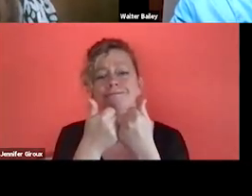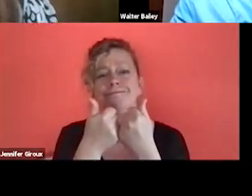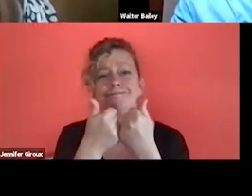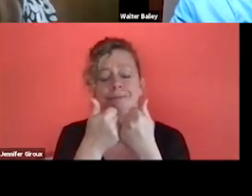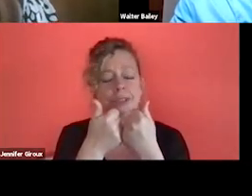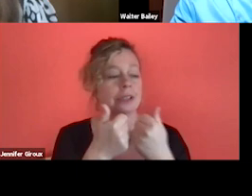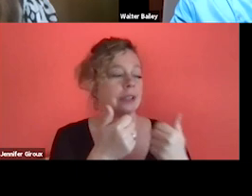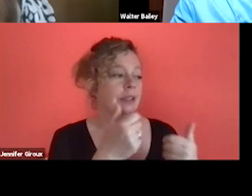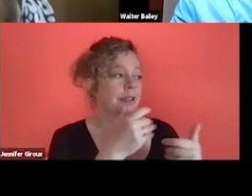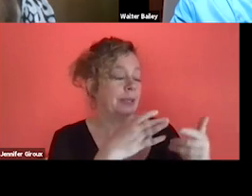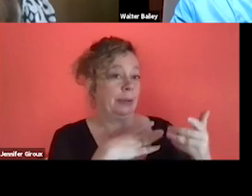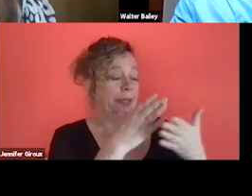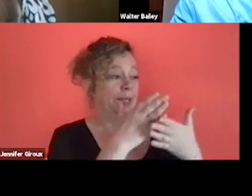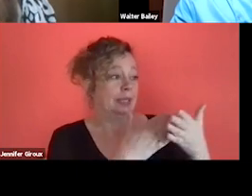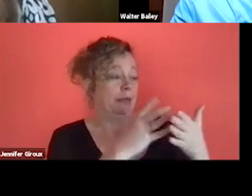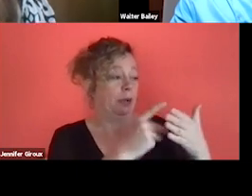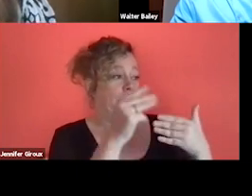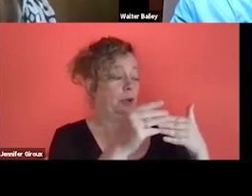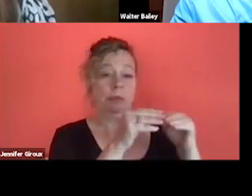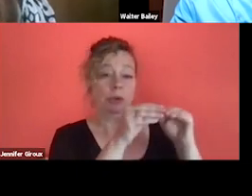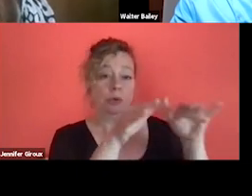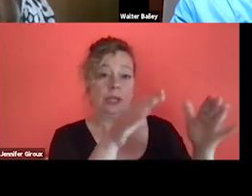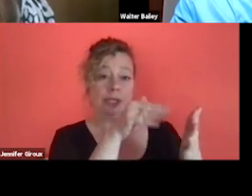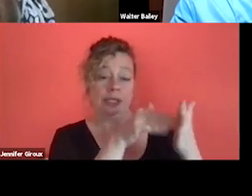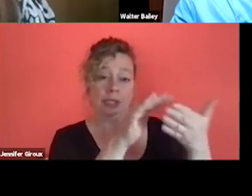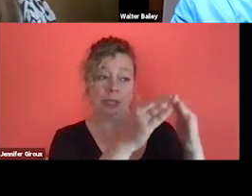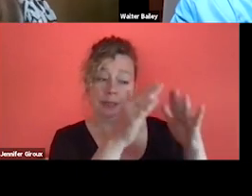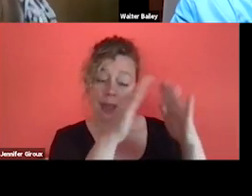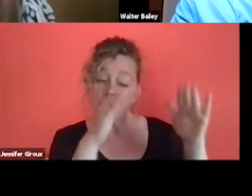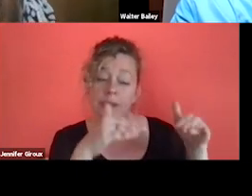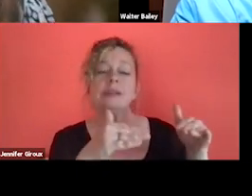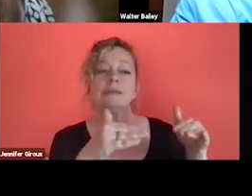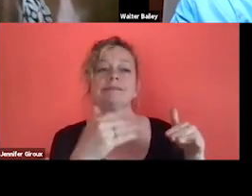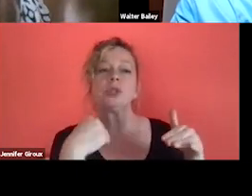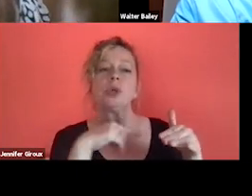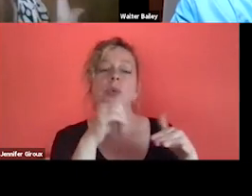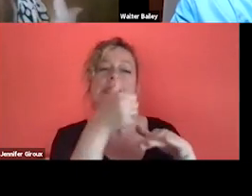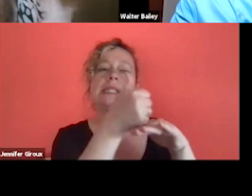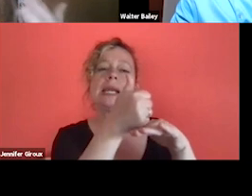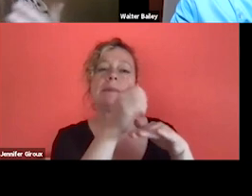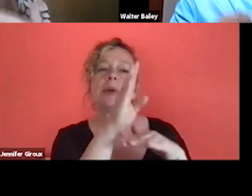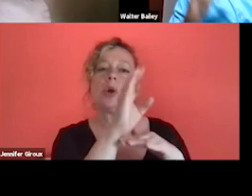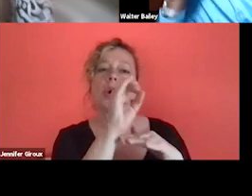Y en algunos de nuestros otros programas en Central City Concern, por ejemplo, en nuestra vivienda, instalamos cabinas en las que las personas podían conectarse